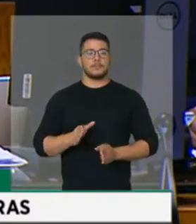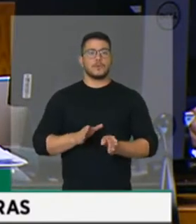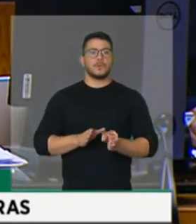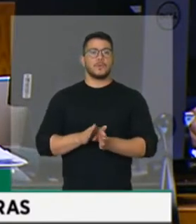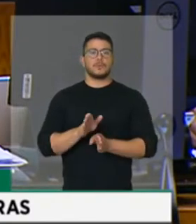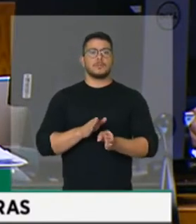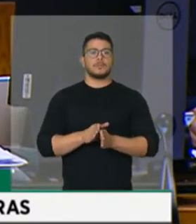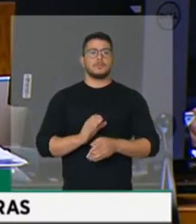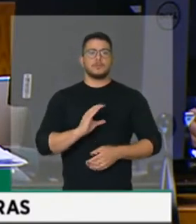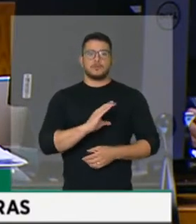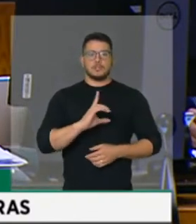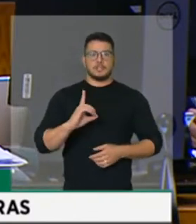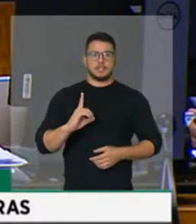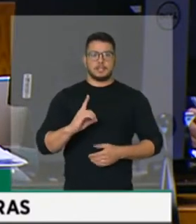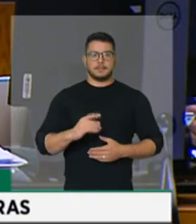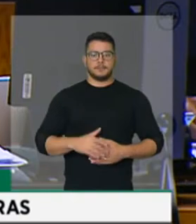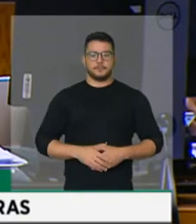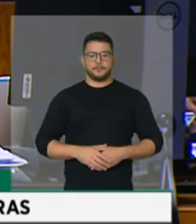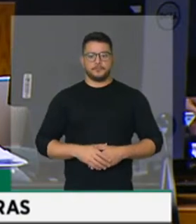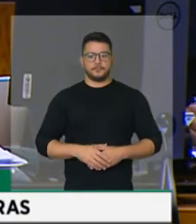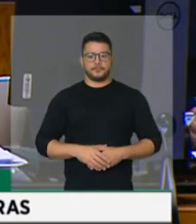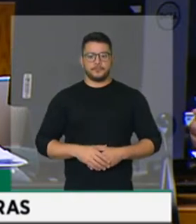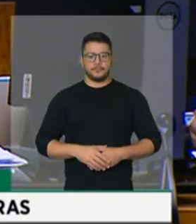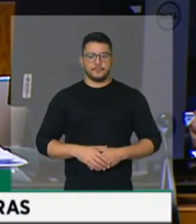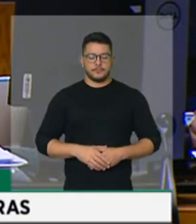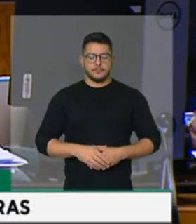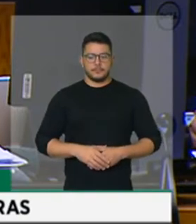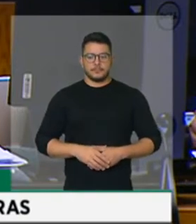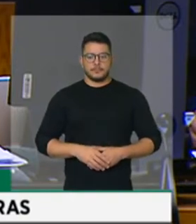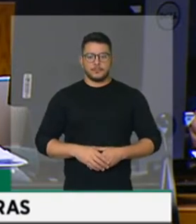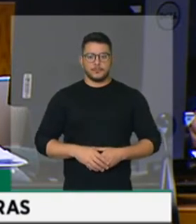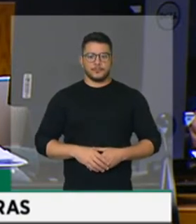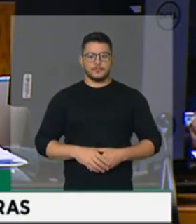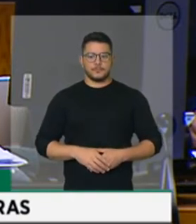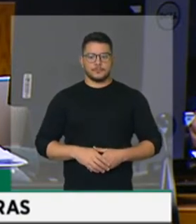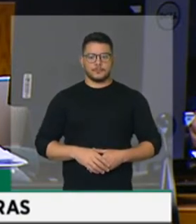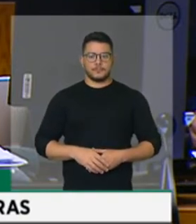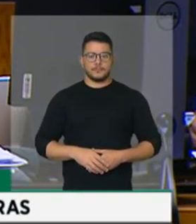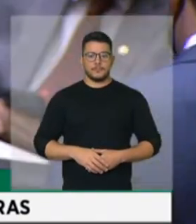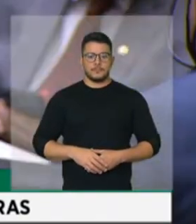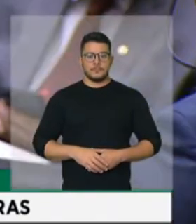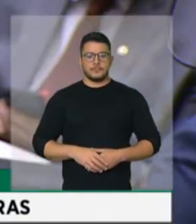, PCDOB ENCAMINHA VOTO NÃO. -- [PRESIDENTE]: DEPUTADO ORLANDO-- -- [DEPUTADO]: ESSE UM